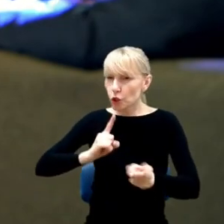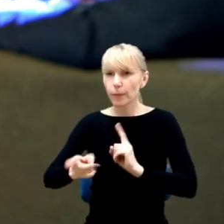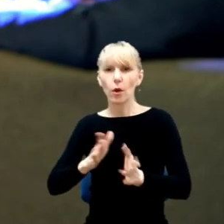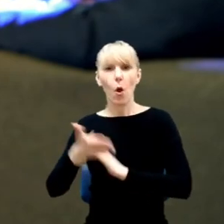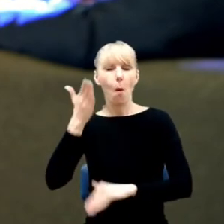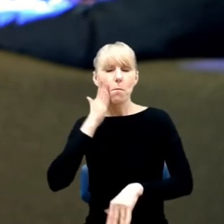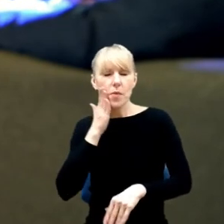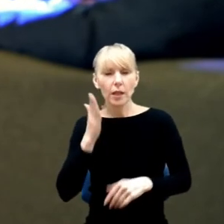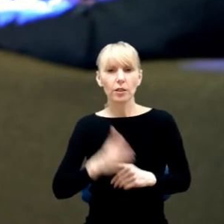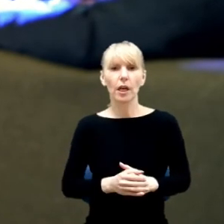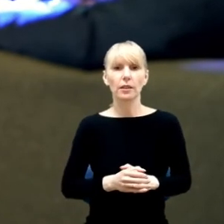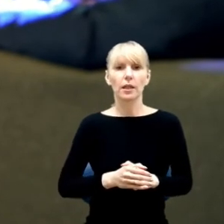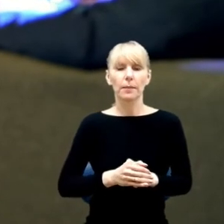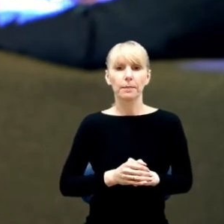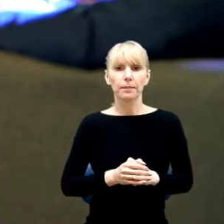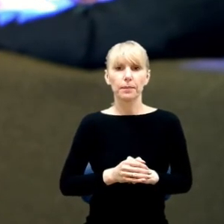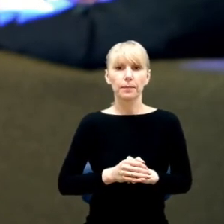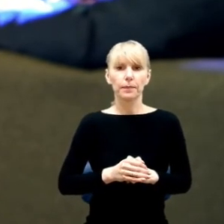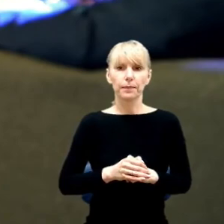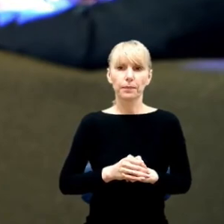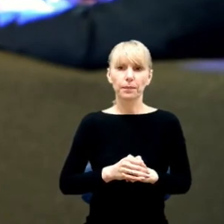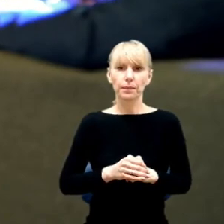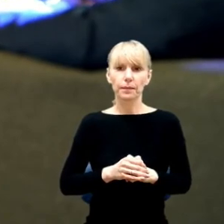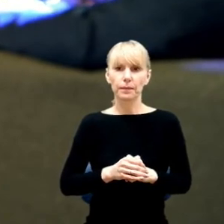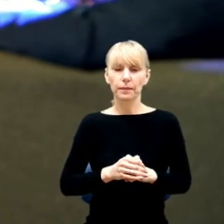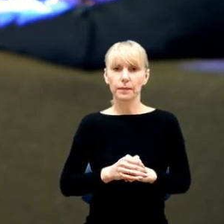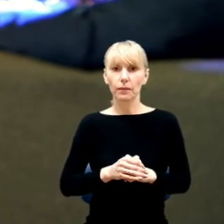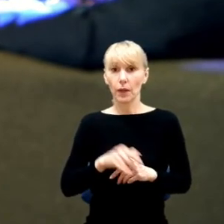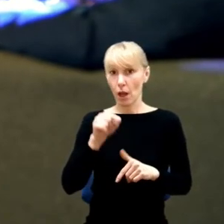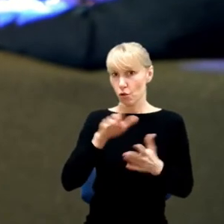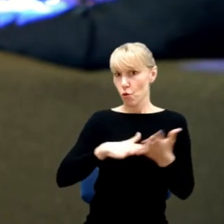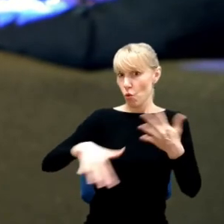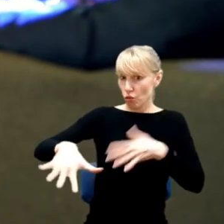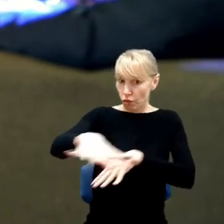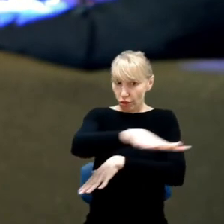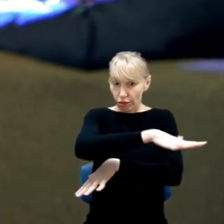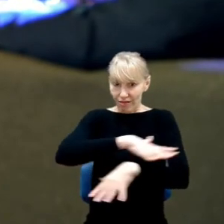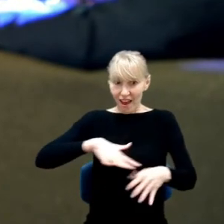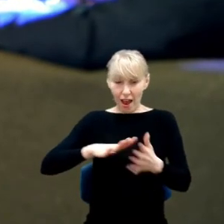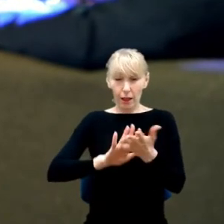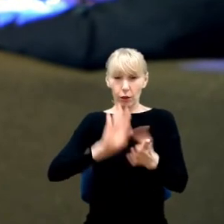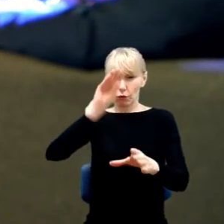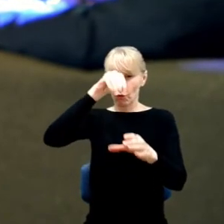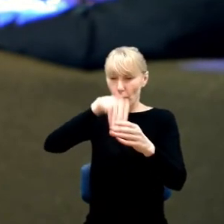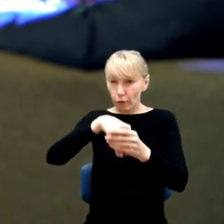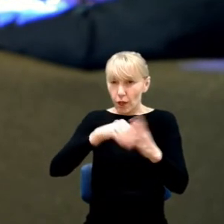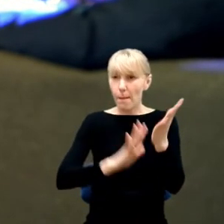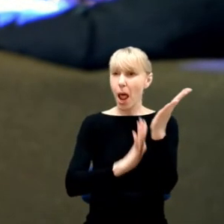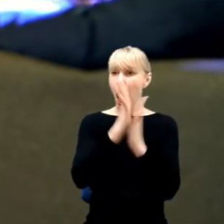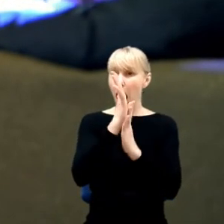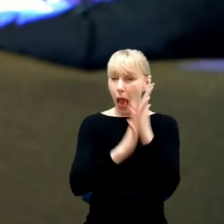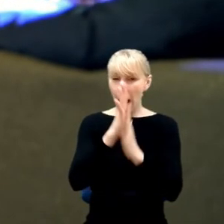Nasz teren to w większości lasy. 60% powierzchni Stalowej Woli stanowią lasy.